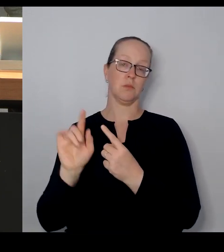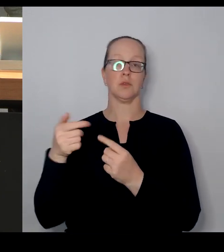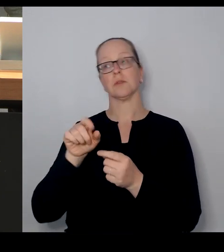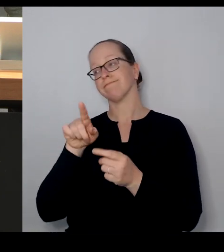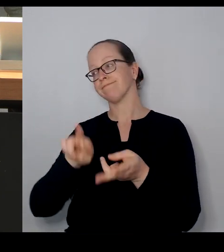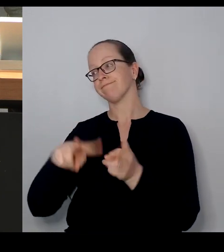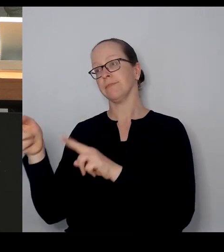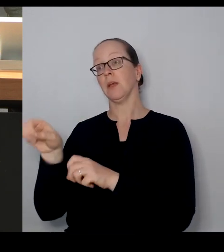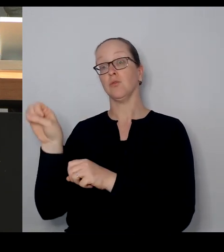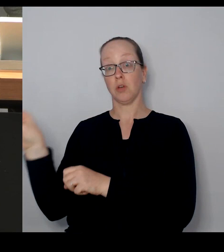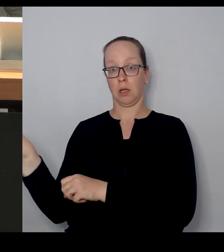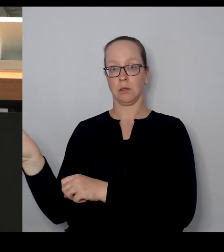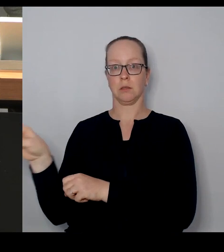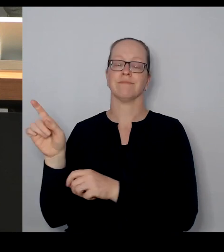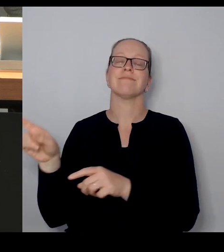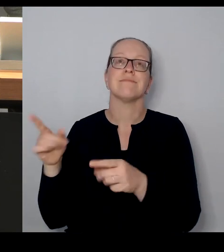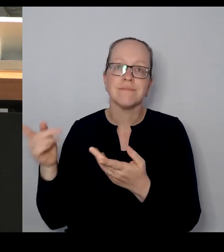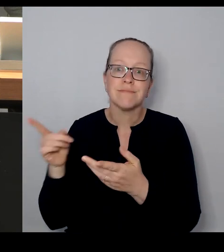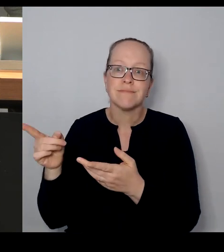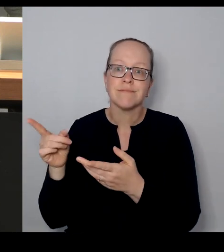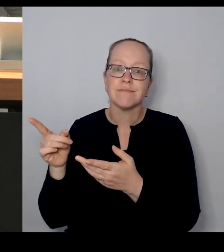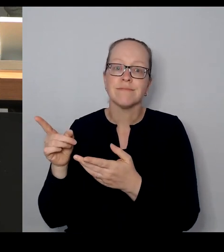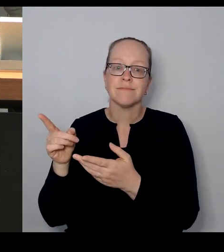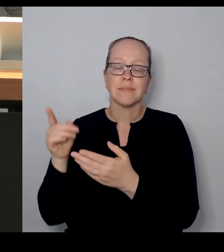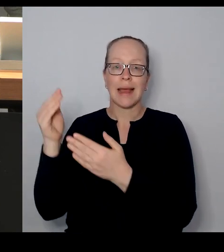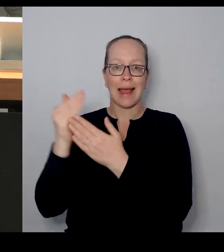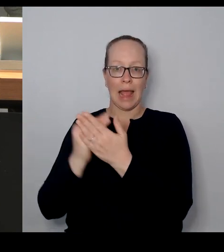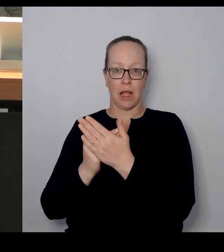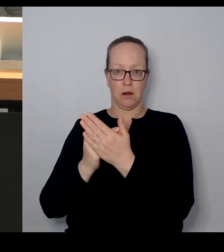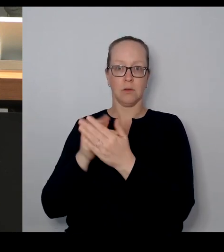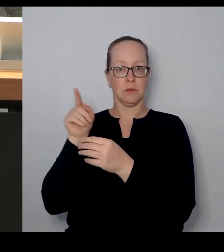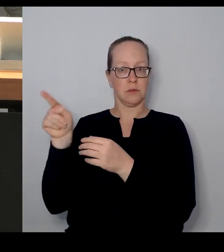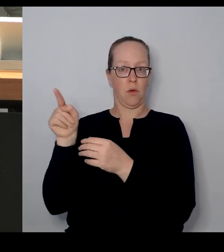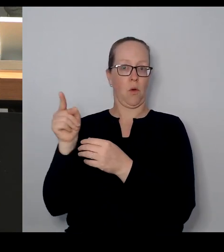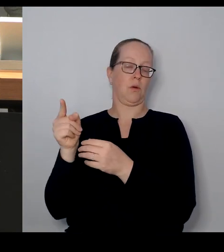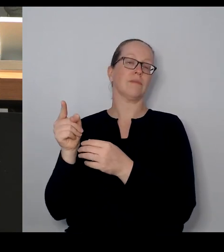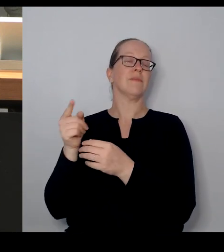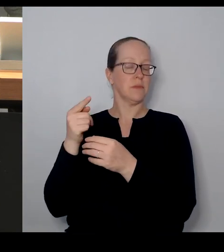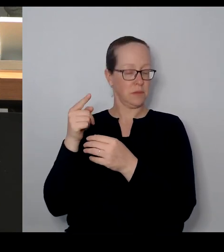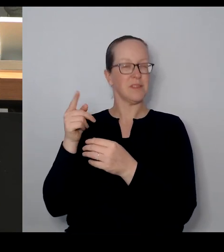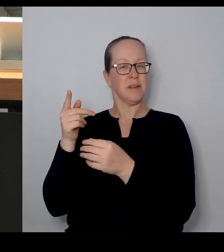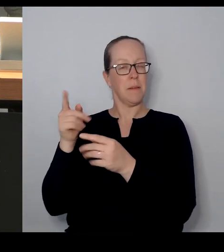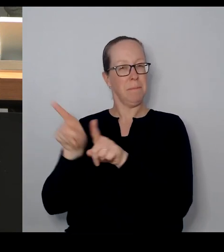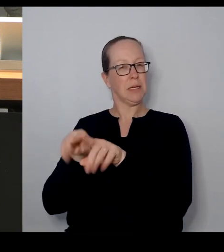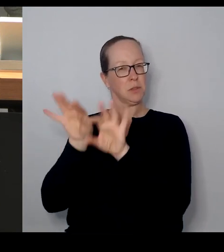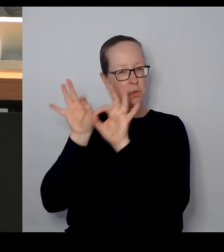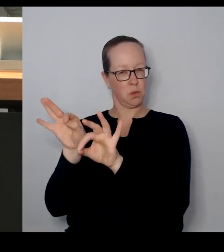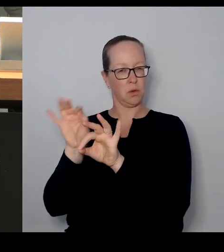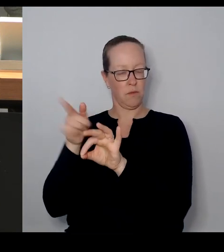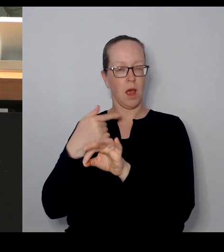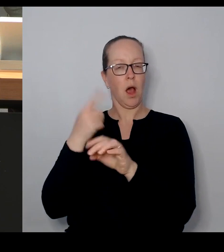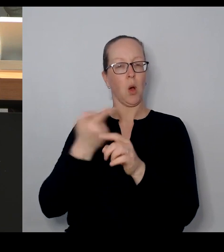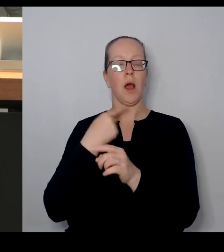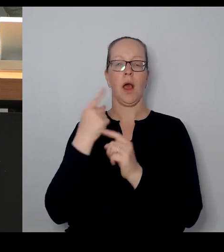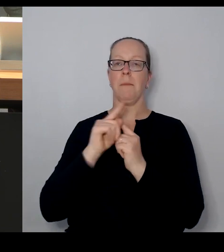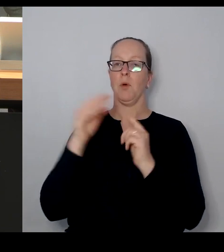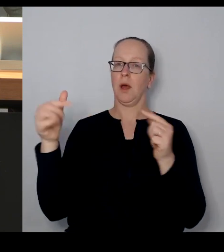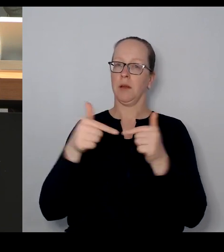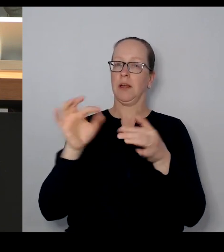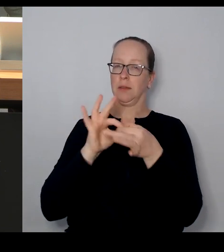wir auch bei der ambulanten Pflege haben wollen. Das Ergebnis ist die Selbstbestimmung, das Recht, darüber